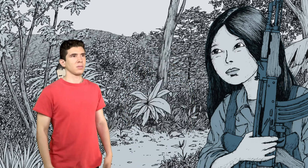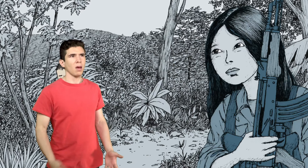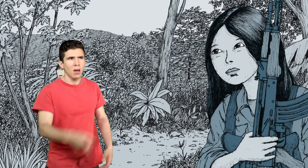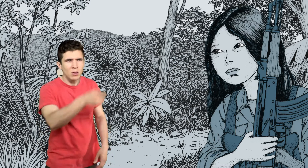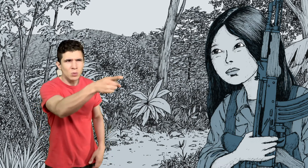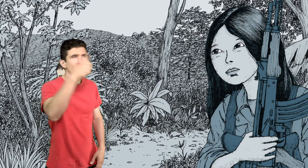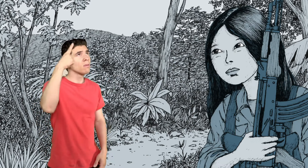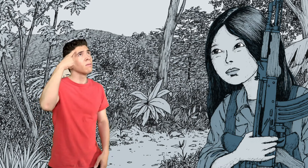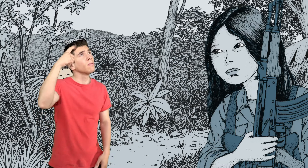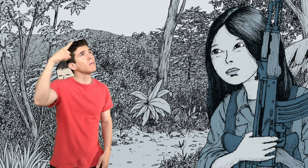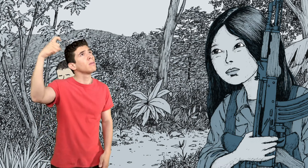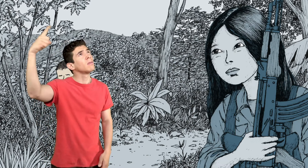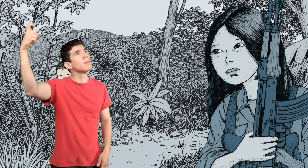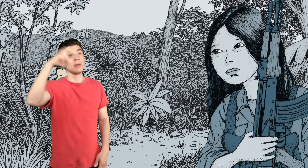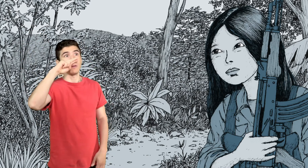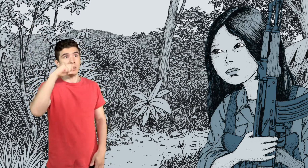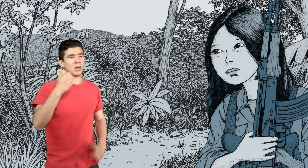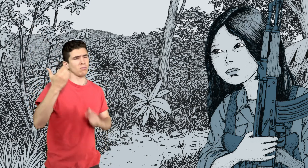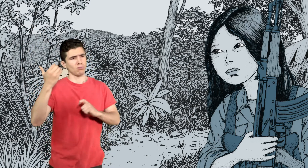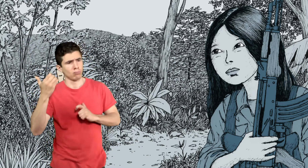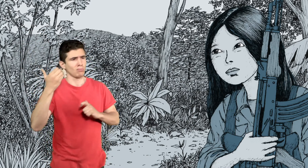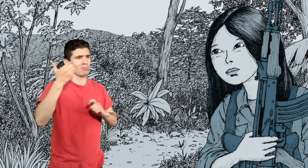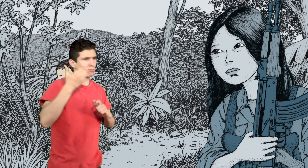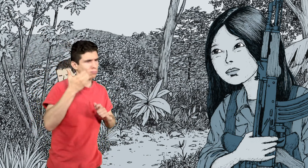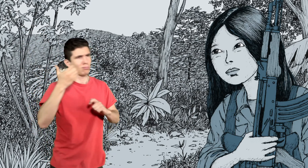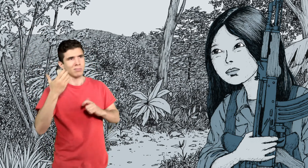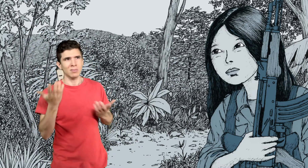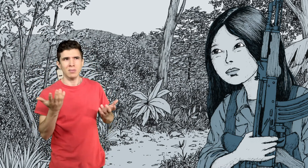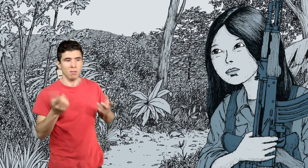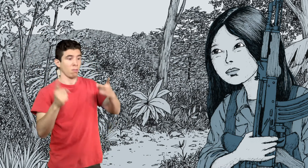Sigues soñando con la niña del fusil